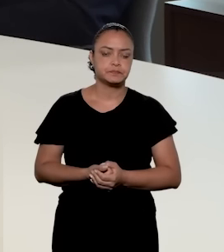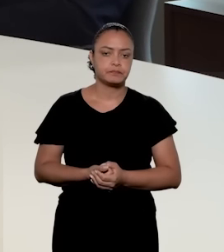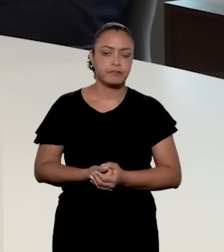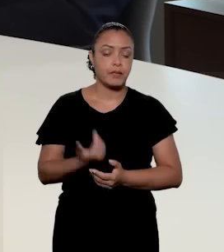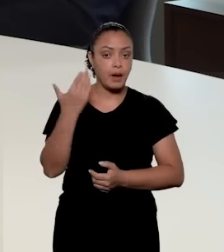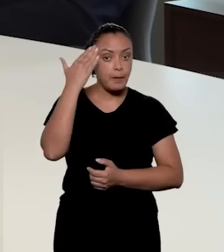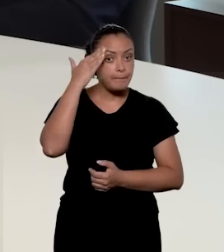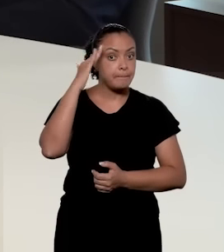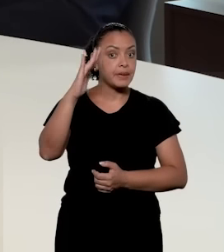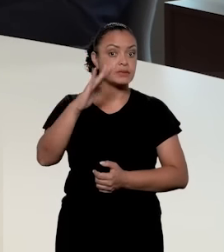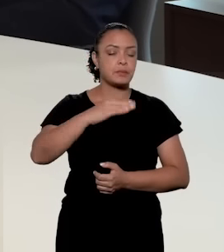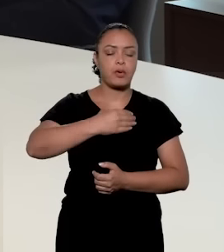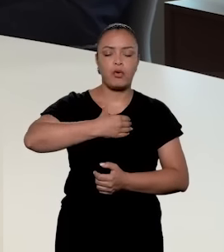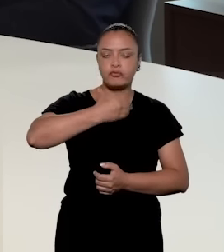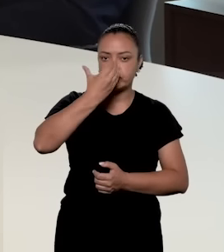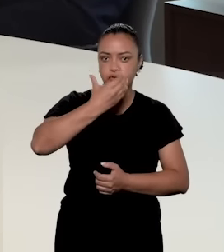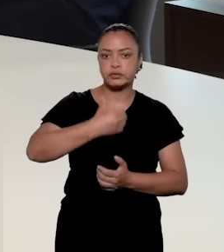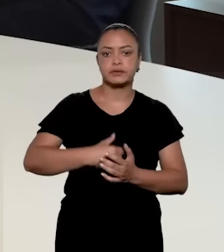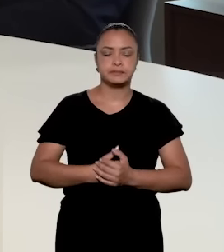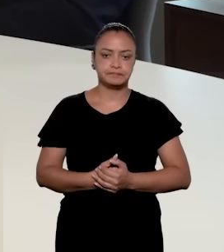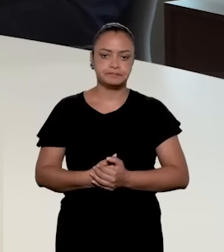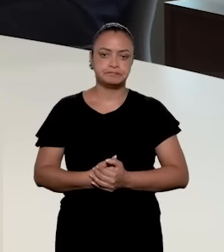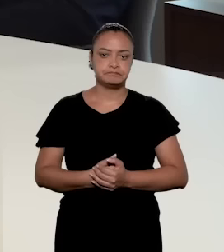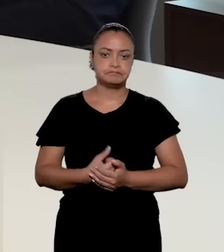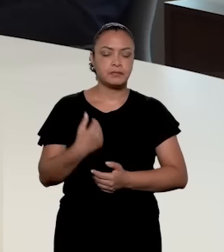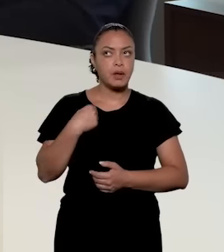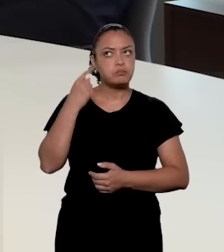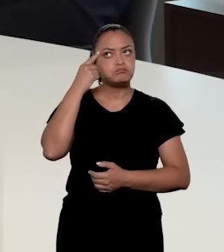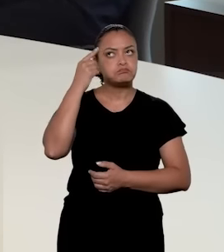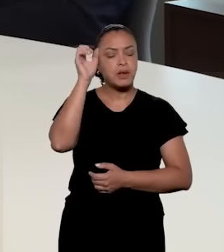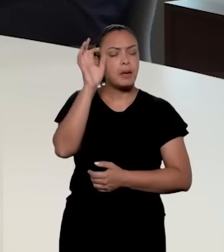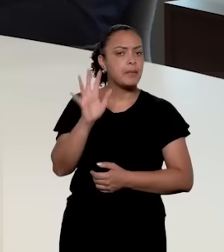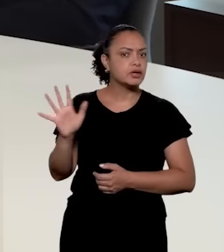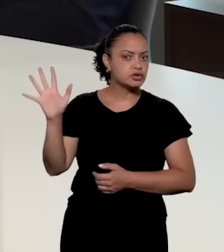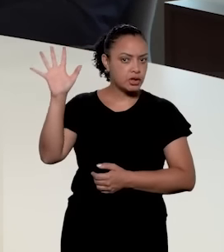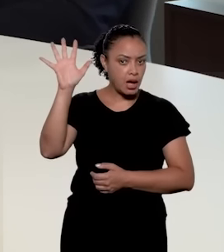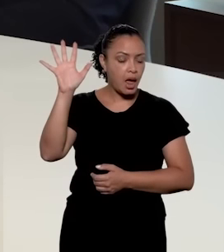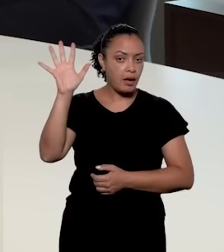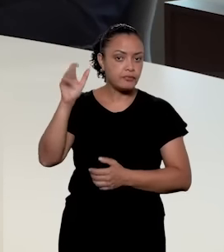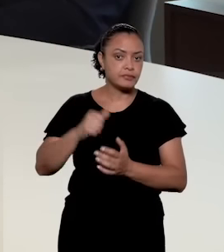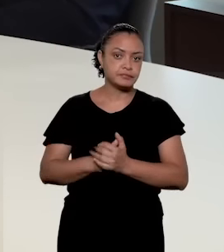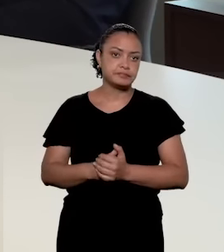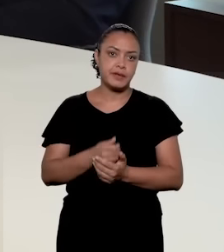matriz produtora, principalmente em relação às frutas. E eu tinha imaginado que frutas,